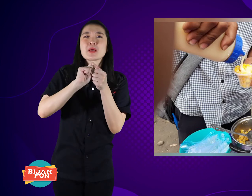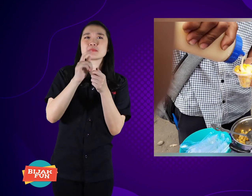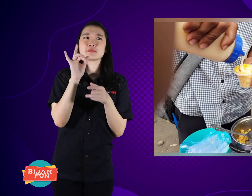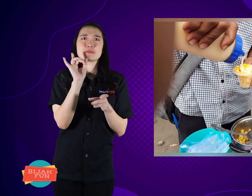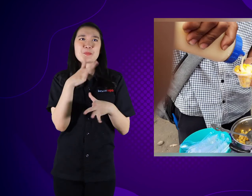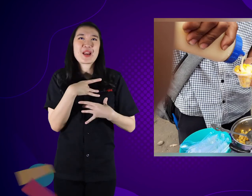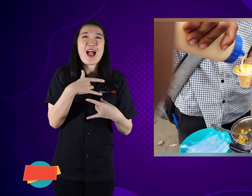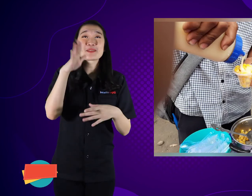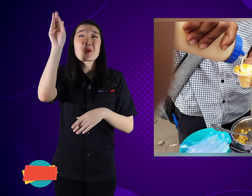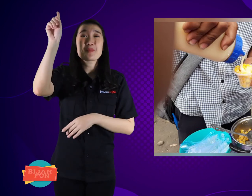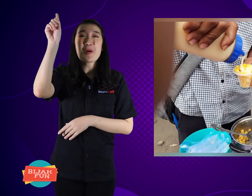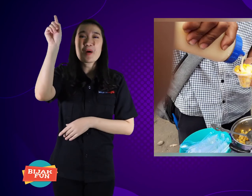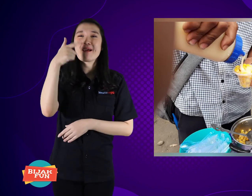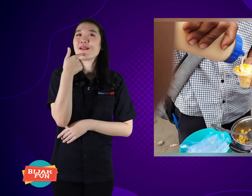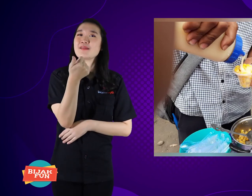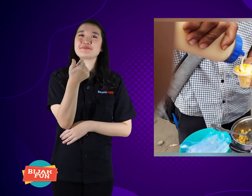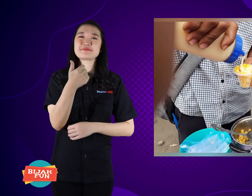menarik orang untuk membeli.